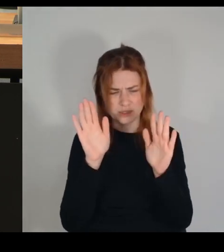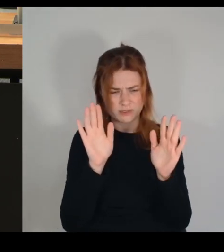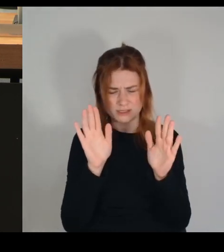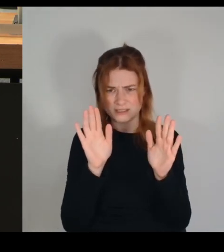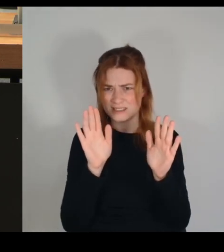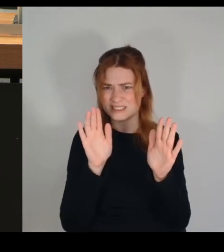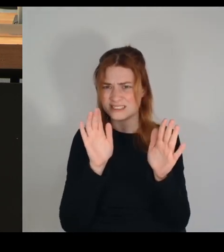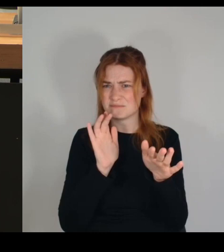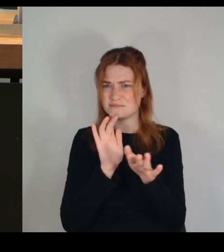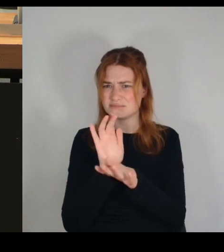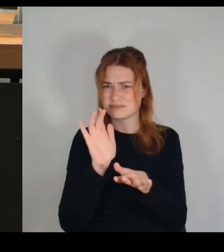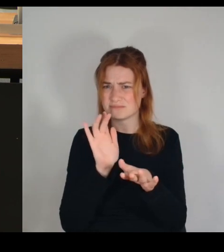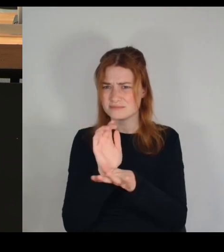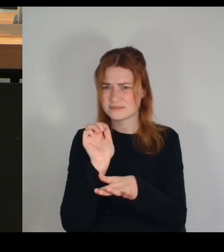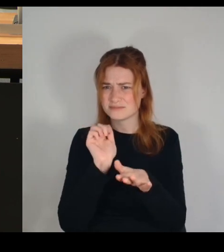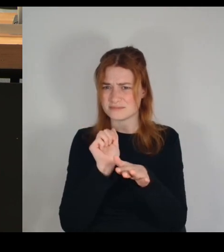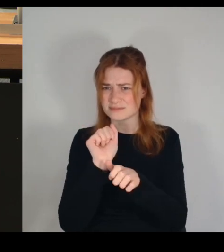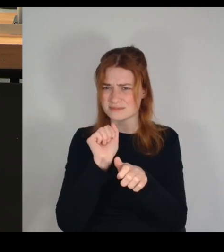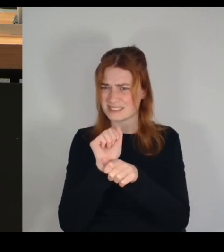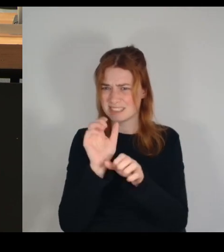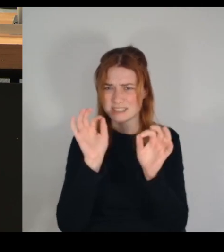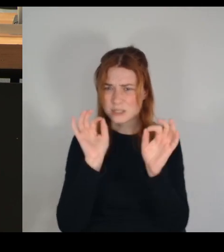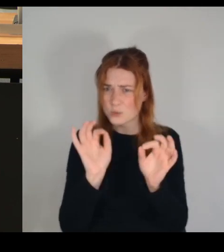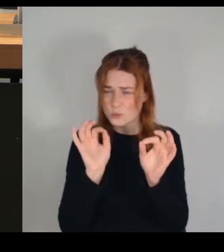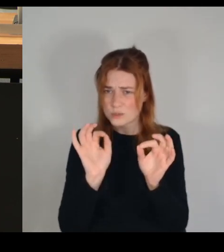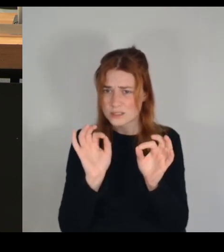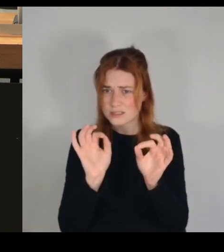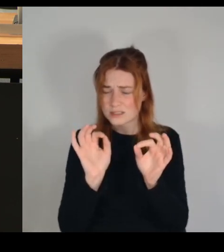involviert werden, weil es angeblich zu lange dauert, ist